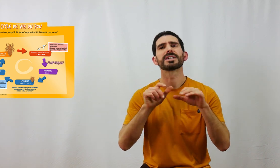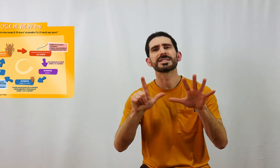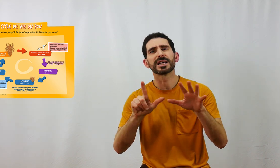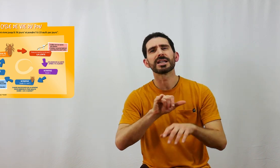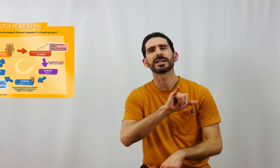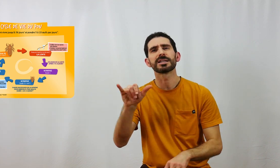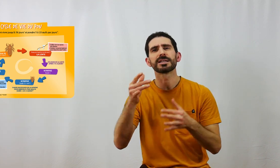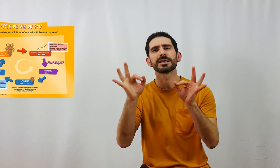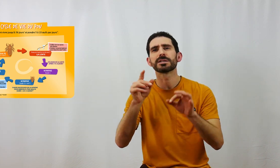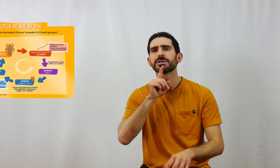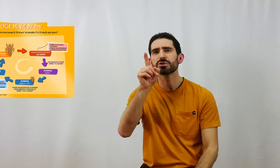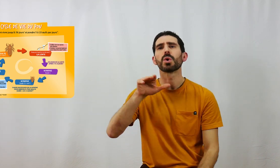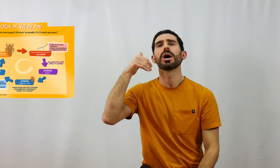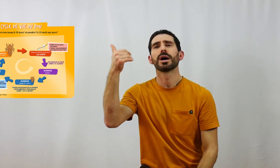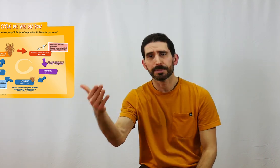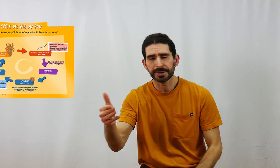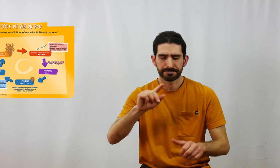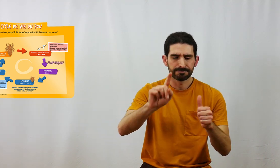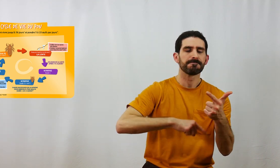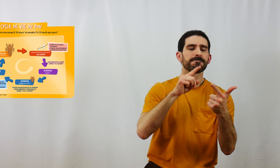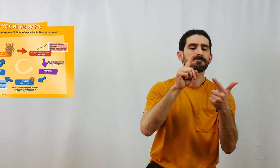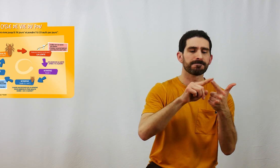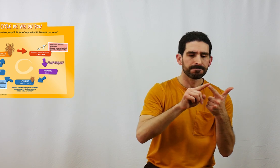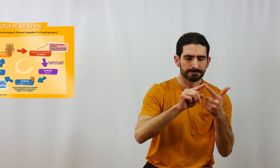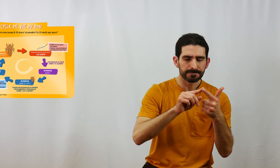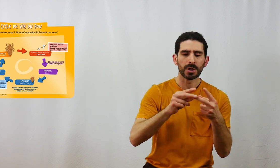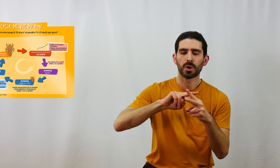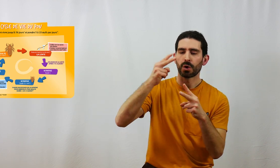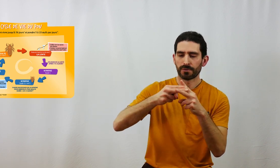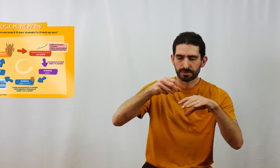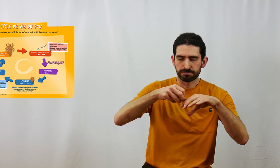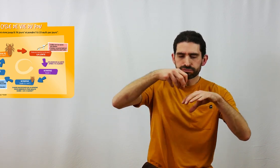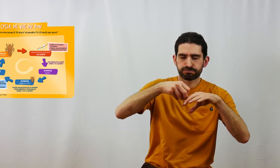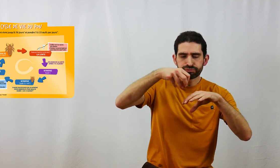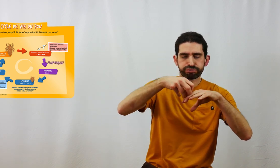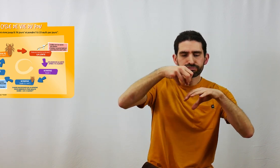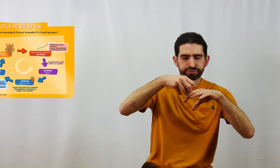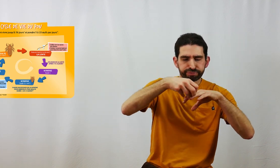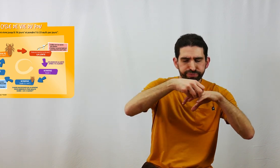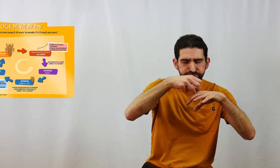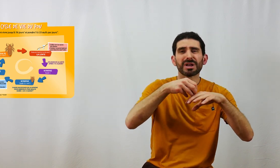Sept à dix jours plus tard, 2) Les lentes éclosent.